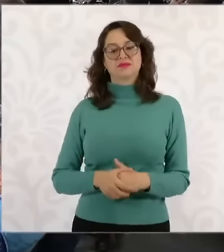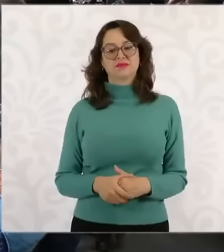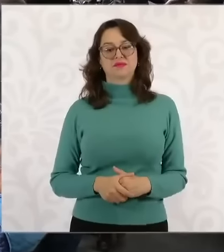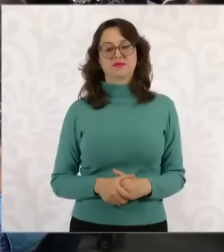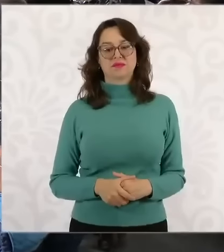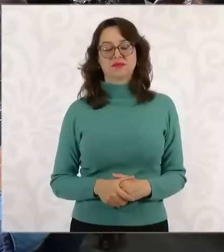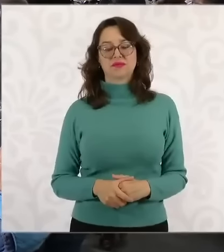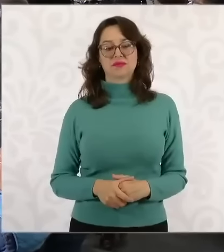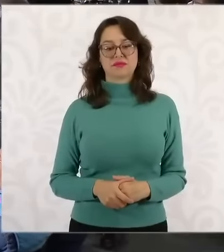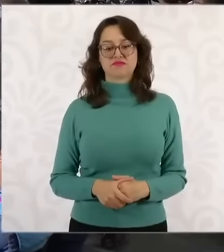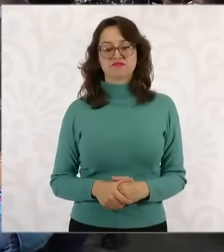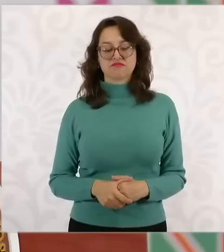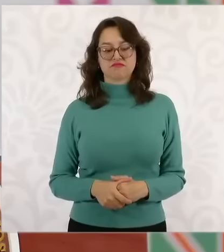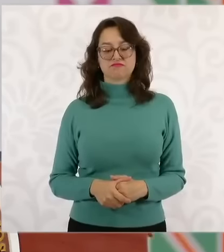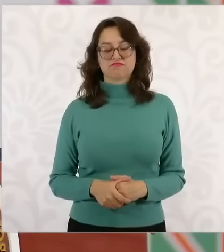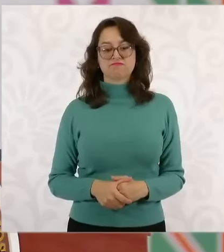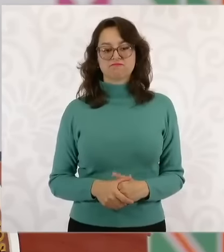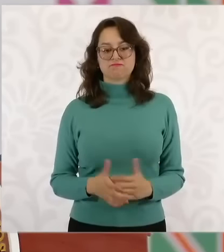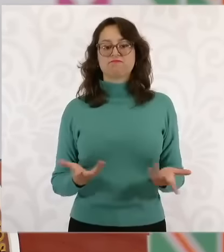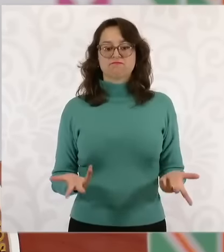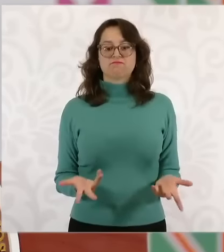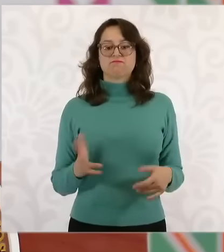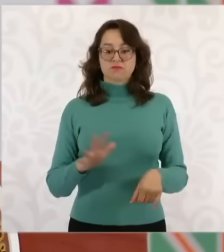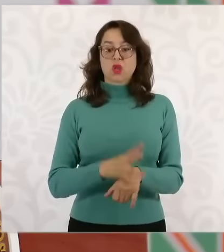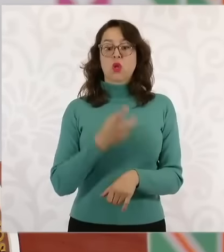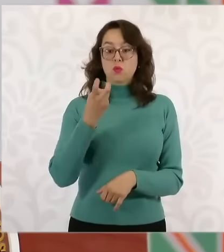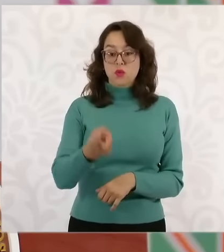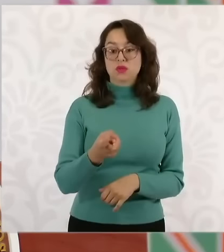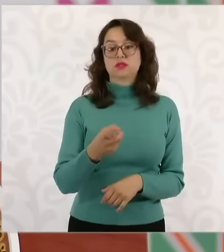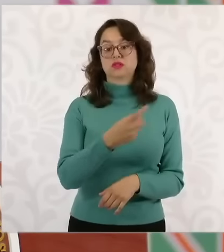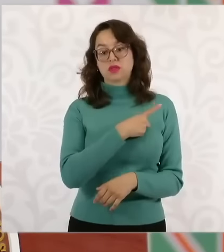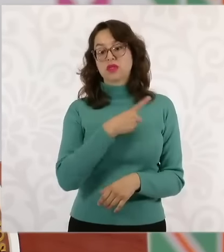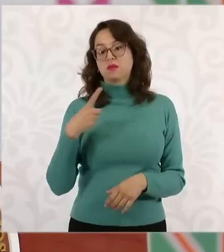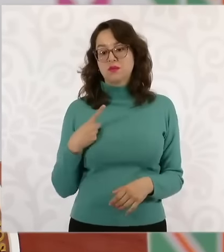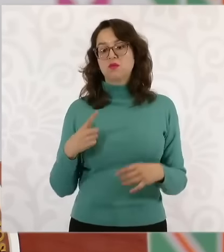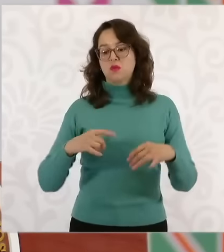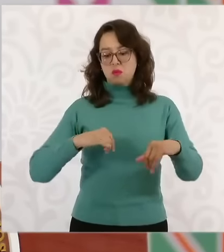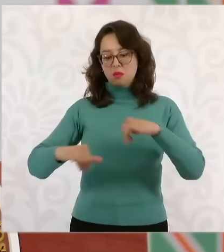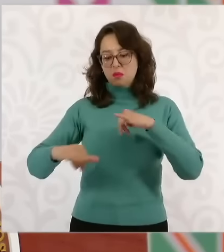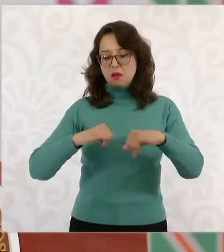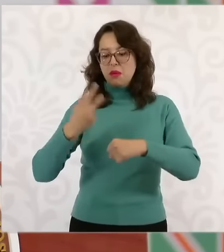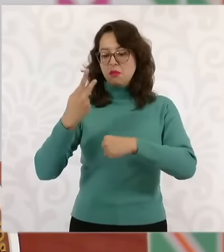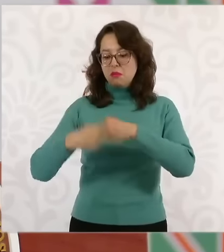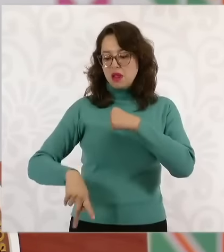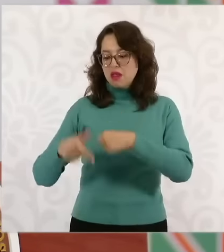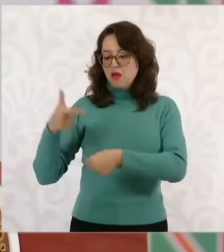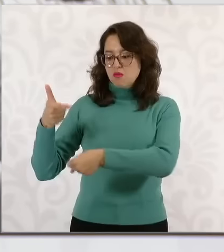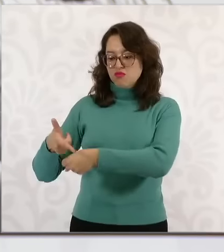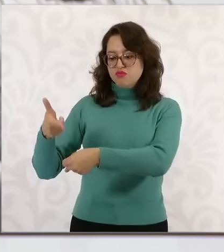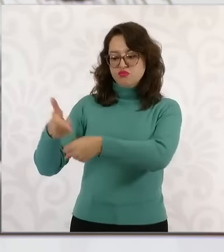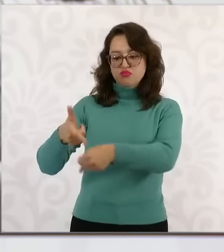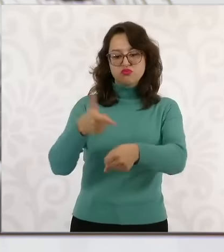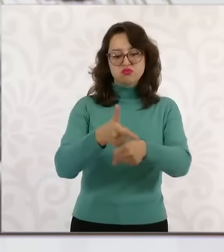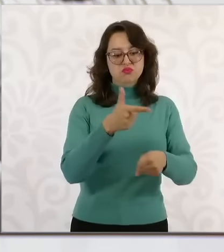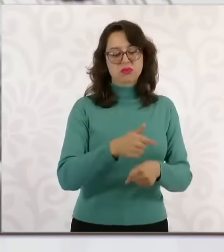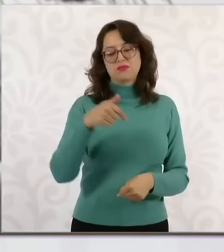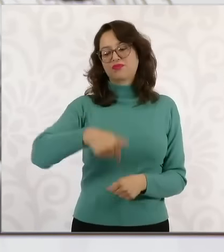Bueno, por eso estamos hablando de atlas de riesgo y el uso de suelo en general en nuestro país y la